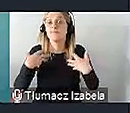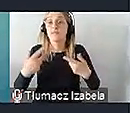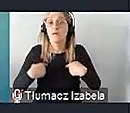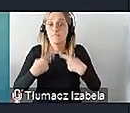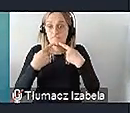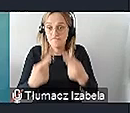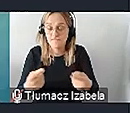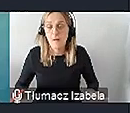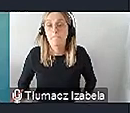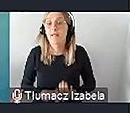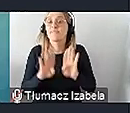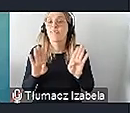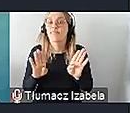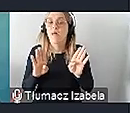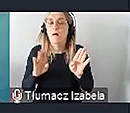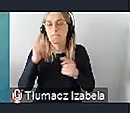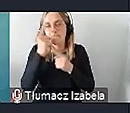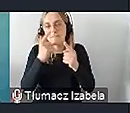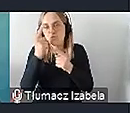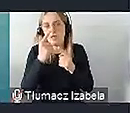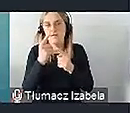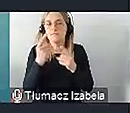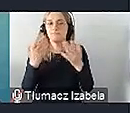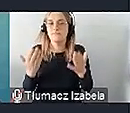o prezentacjach myśleli w kategoriach przede wszystkim wizualnych